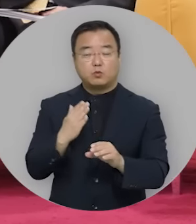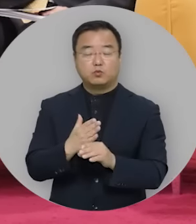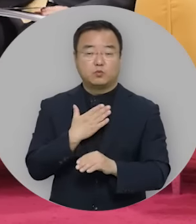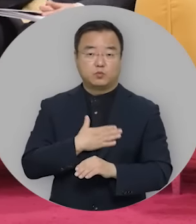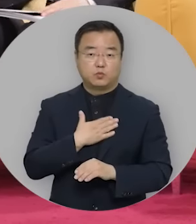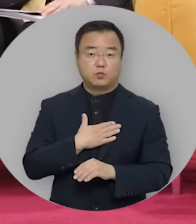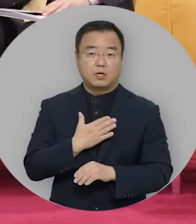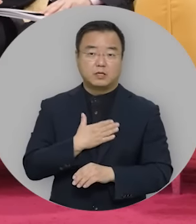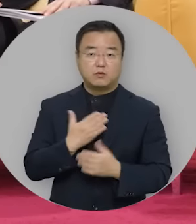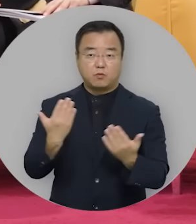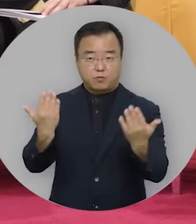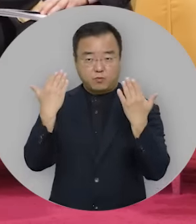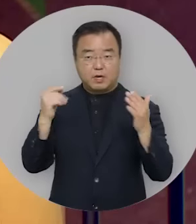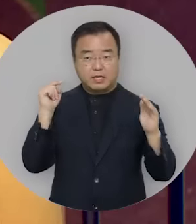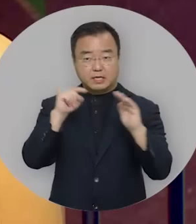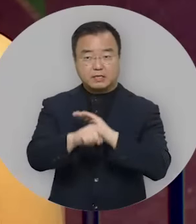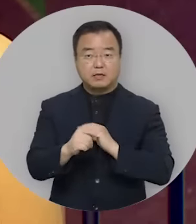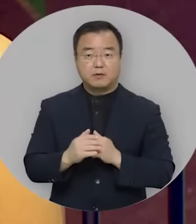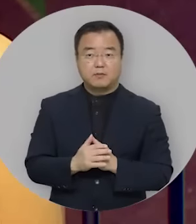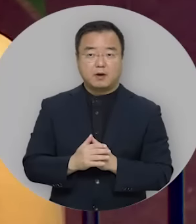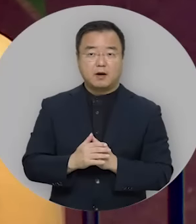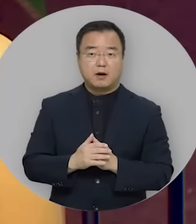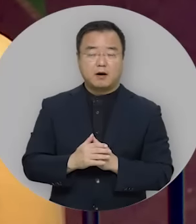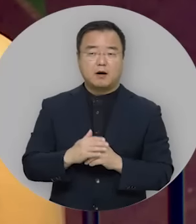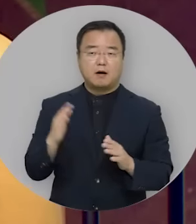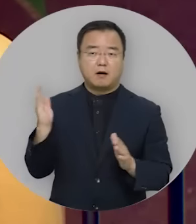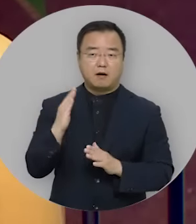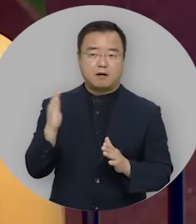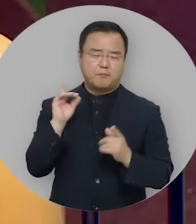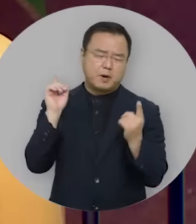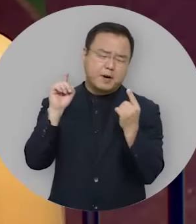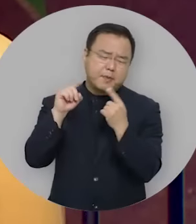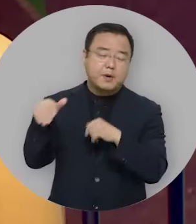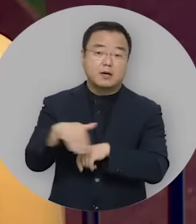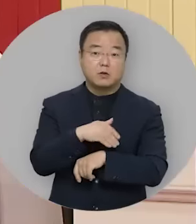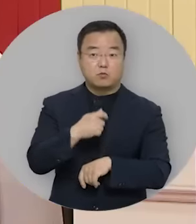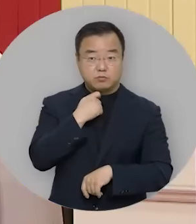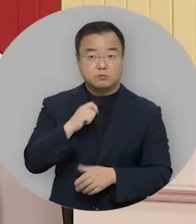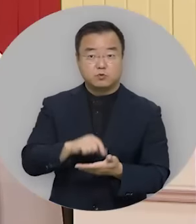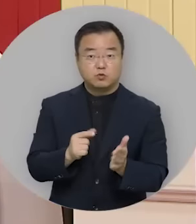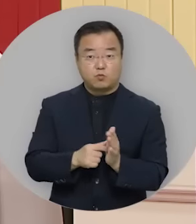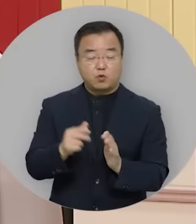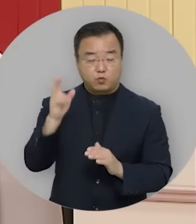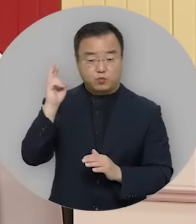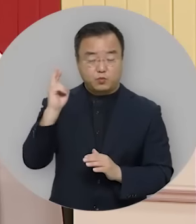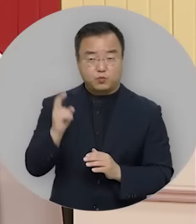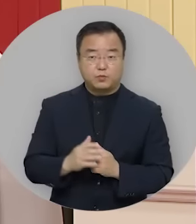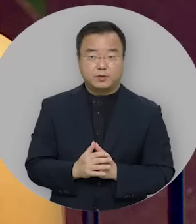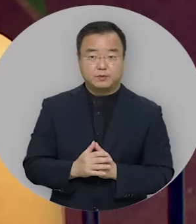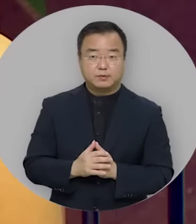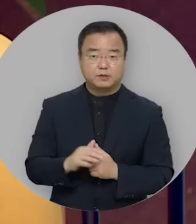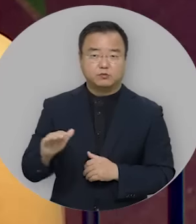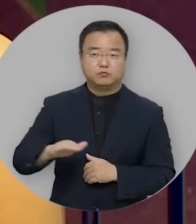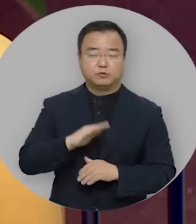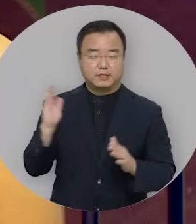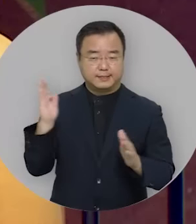저도 학교에 가봤는데 학생들이 매일 학교에 가고 싶을 것 같아요. 그 정도로 우리 학생들을 위한 맞춤 교육을